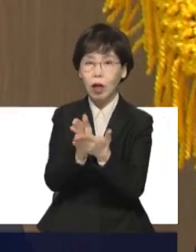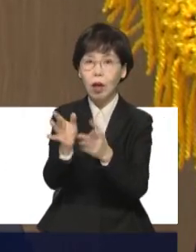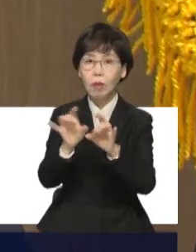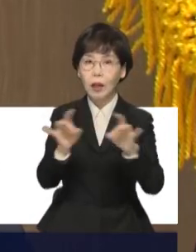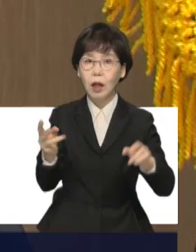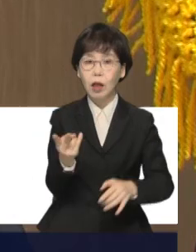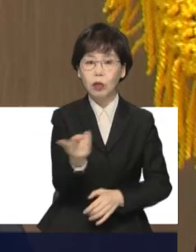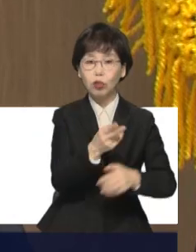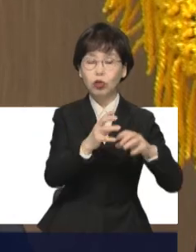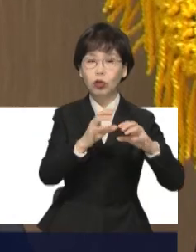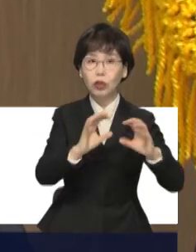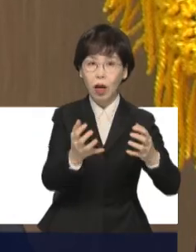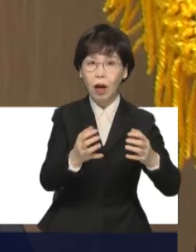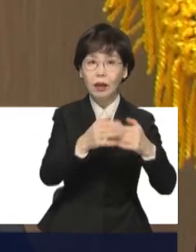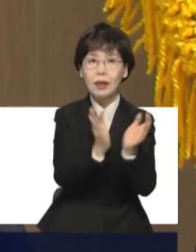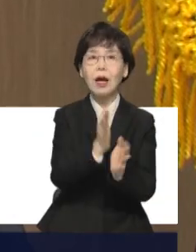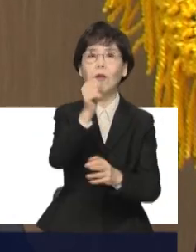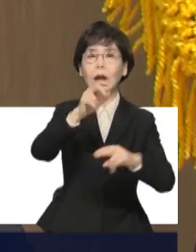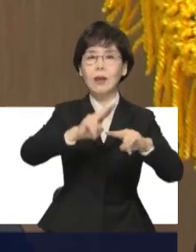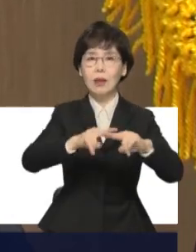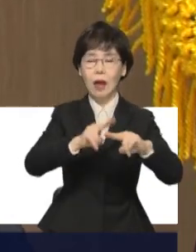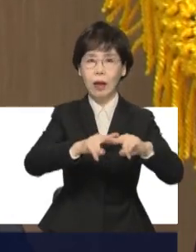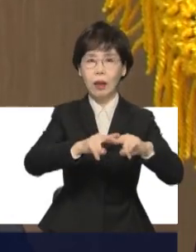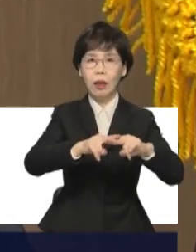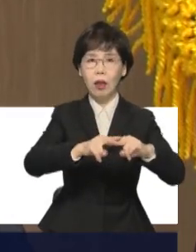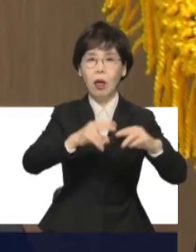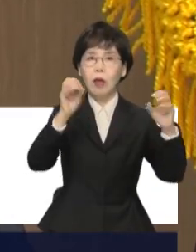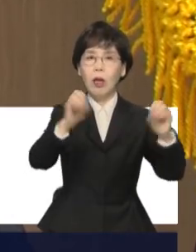후속회의를 신속하게 개최하고 반도체,